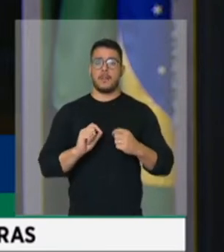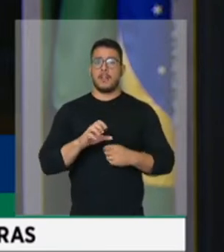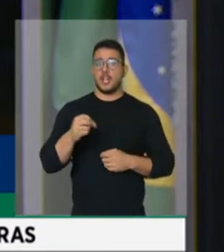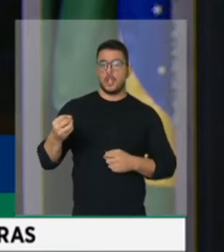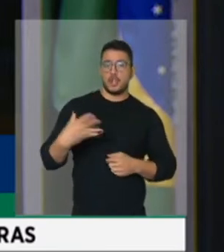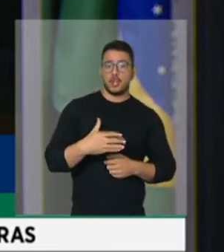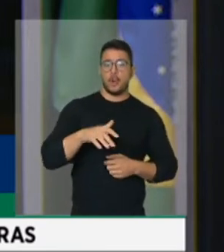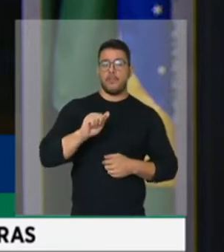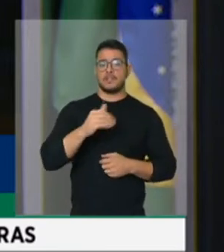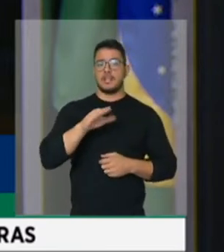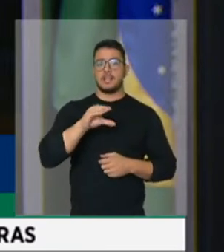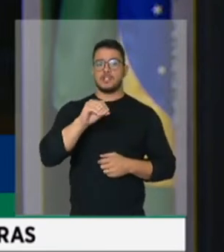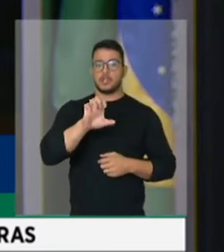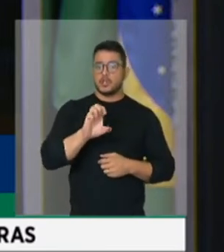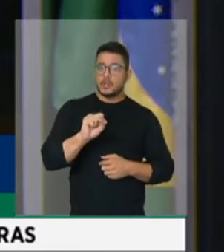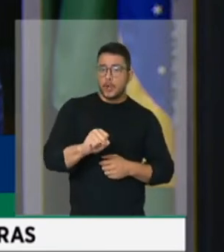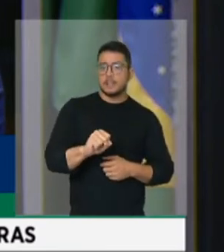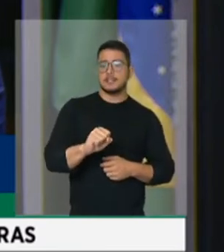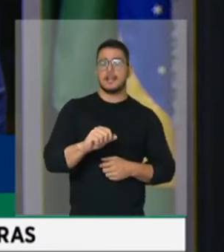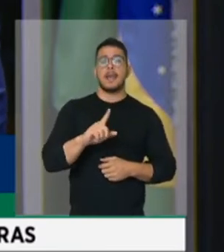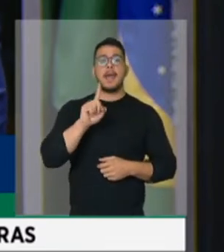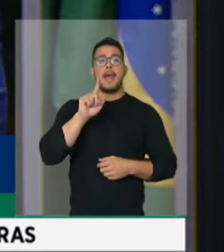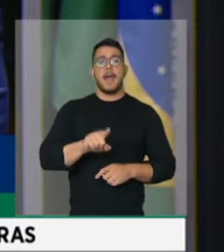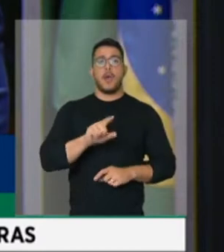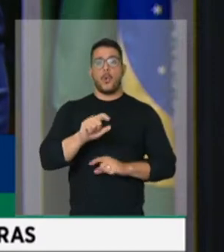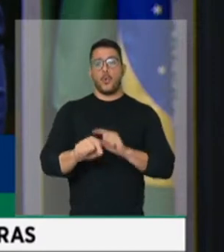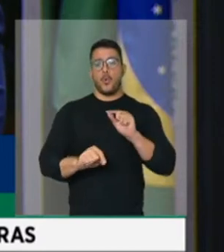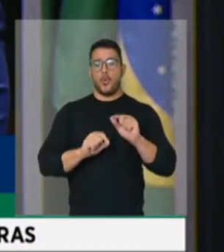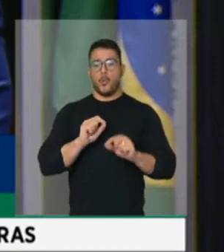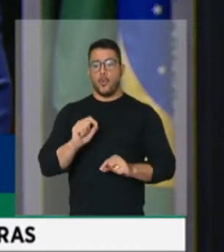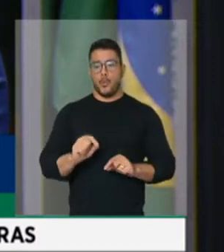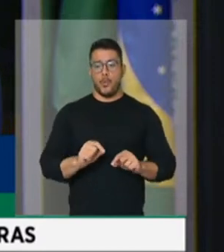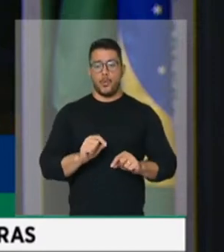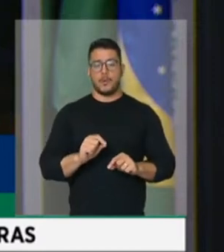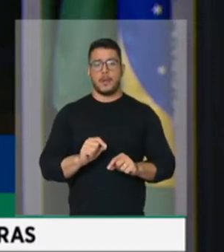ACIONISTA DA EMPRESA COM 45% DAS AÇÕES E COM OS OUTROS ACIONISTAS TENDO NO MÁXIMO